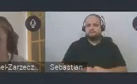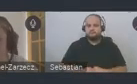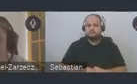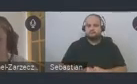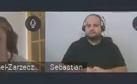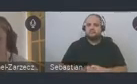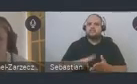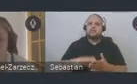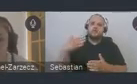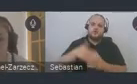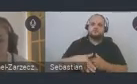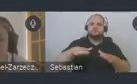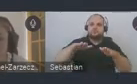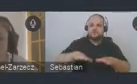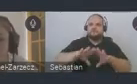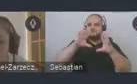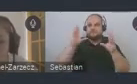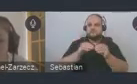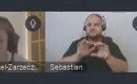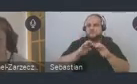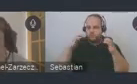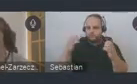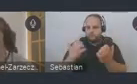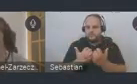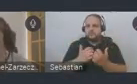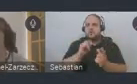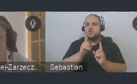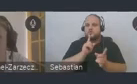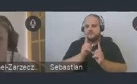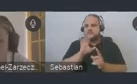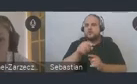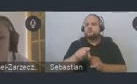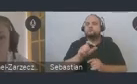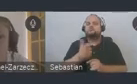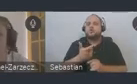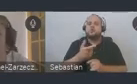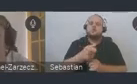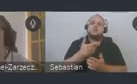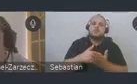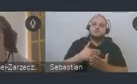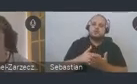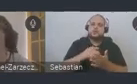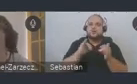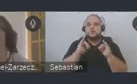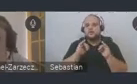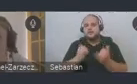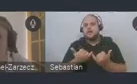Na koniec siadamy sobie wszyscy razem i omawiamy, co tam się znalazło. Dlaczego? Jak możemy sobie z tym poradzić?